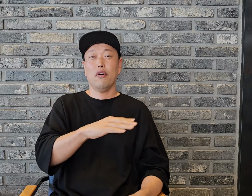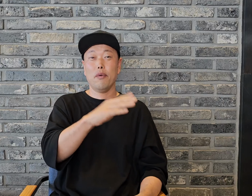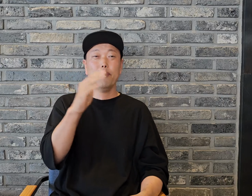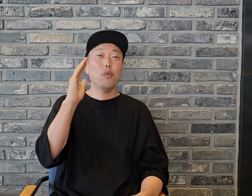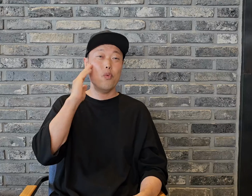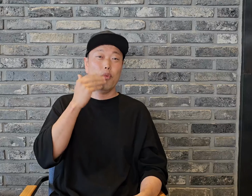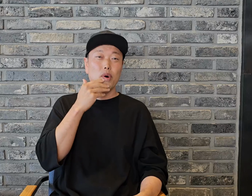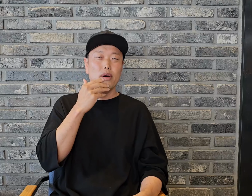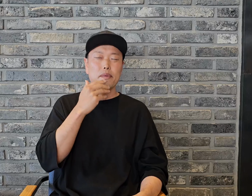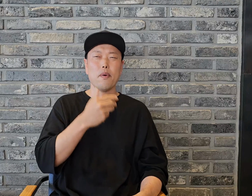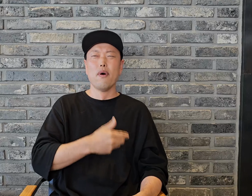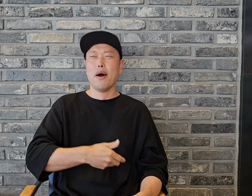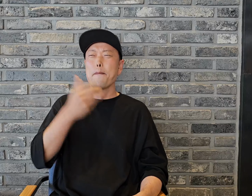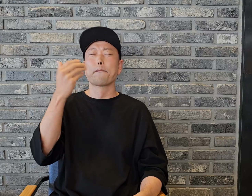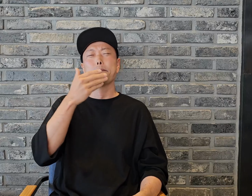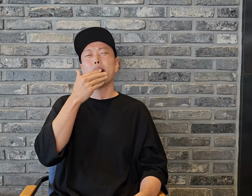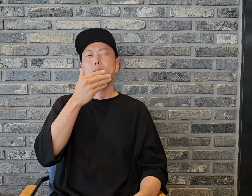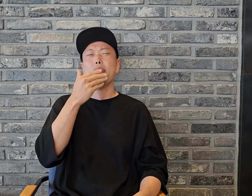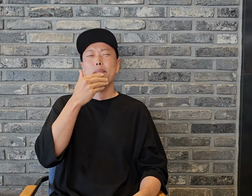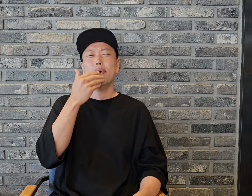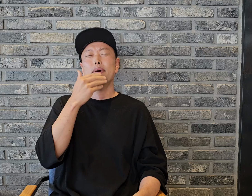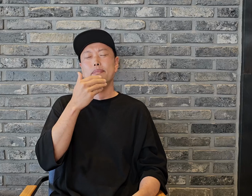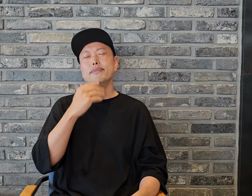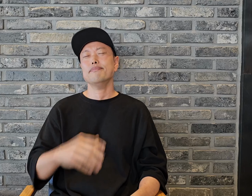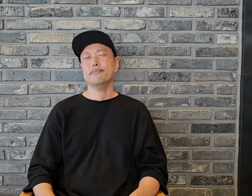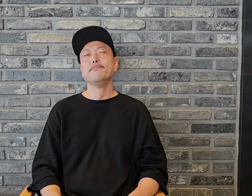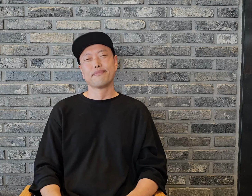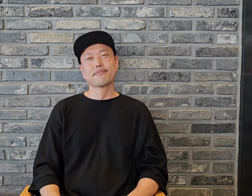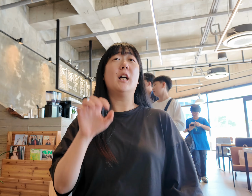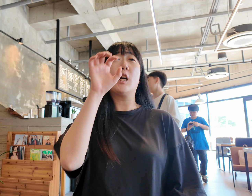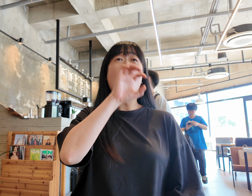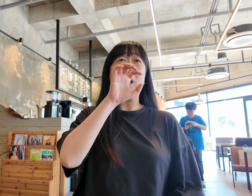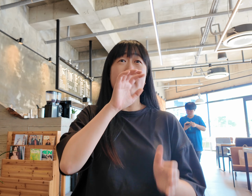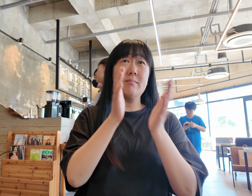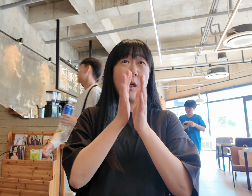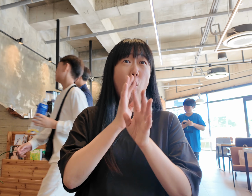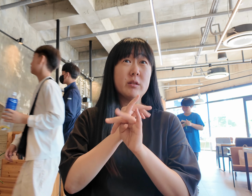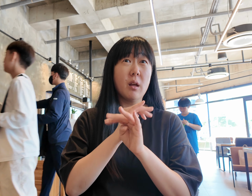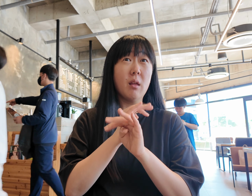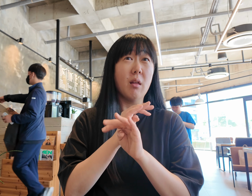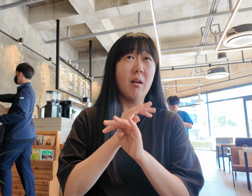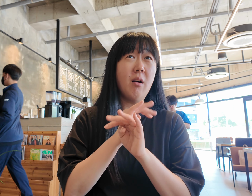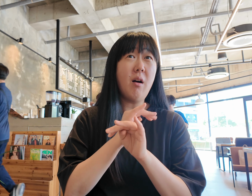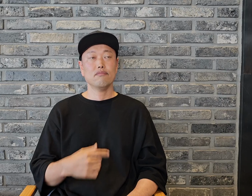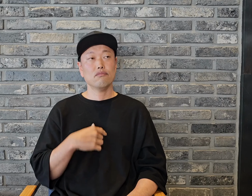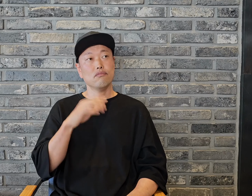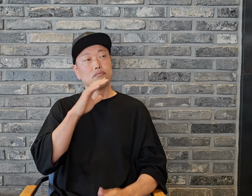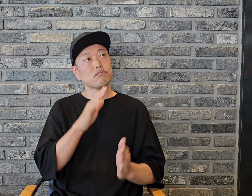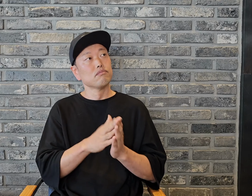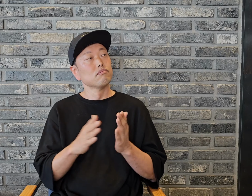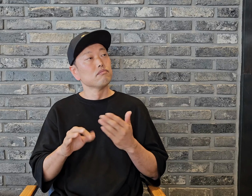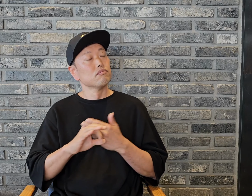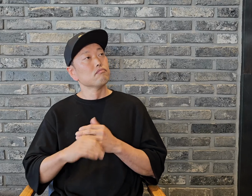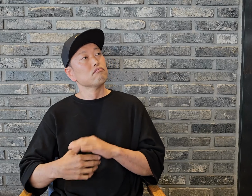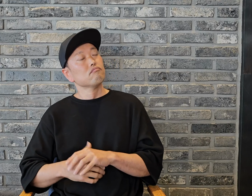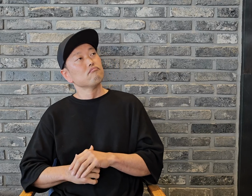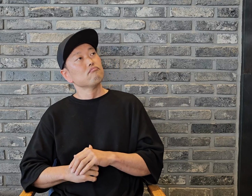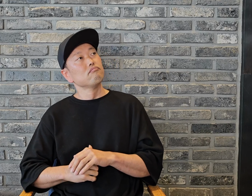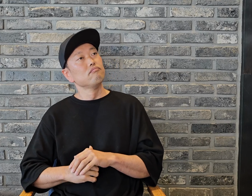농인분들 모두 충분히 잘 해내실 수 있습니다 언제부터 연습하기 시작했어요? 언제부터냐면요